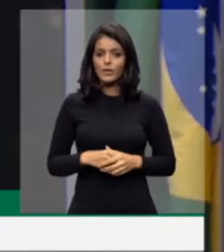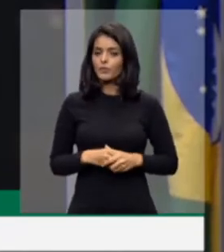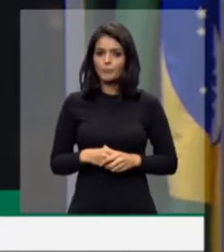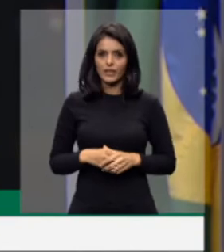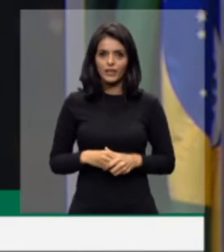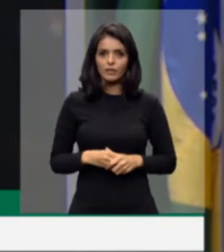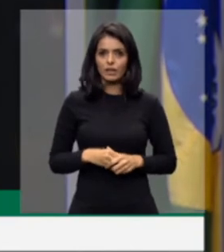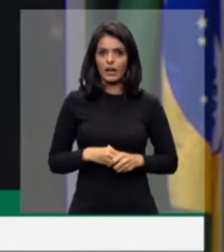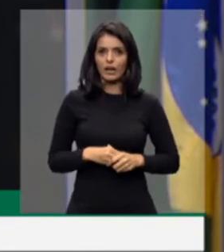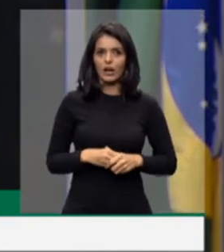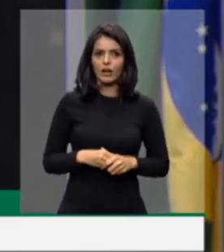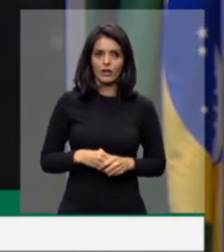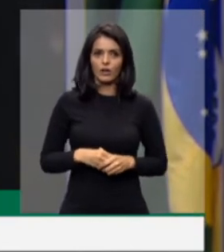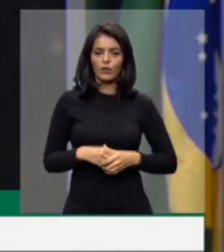MORAES PARA DAR PARECER. -- PEÇO LICENÇA PARA